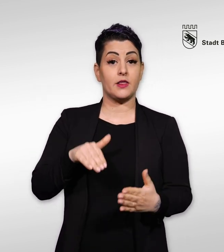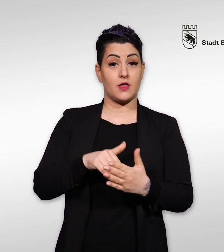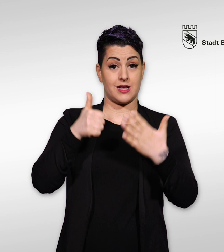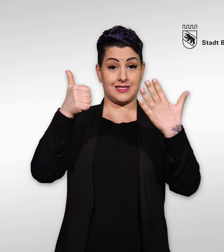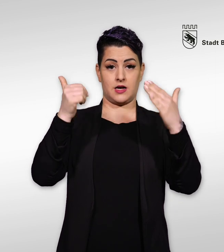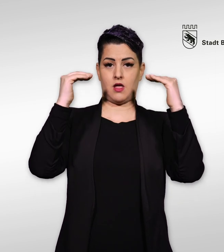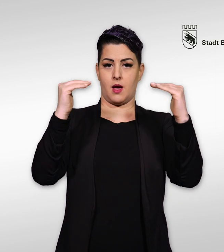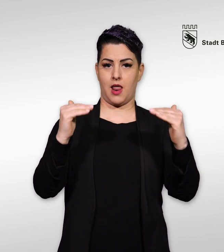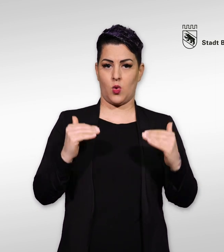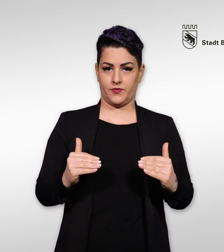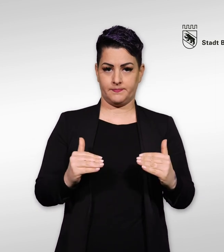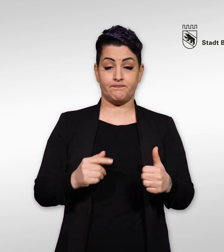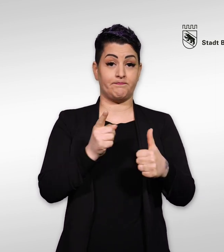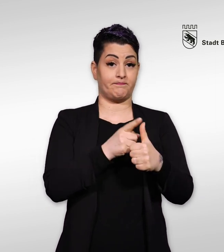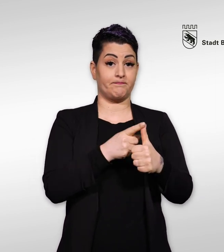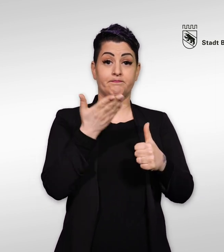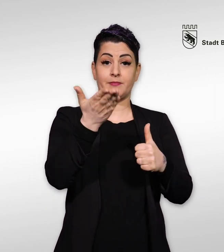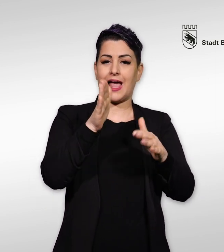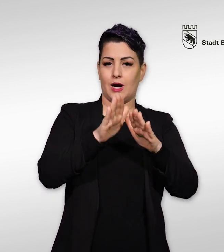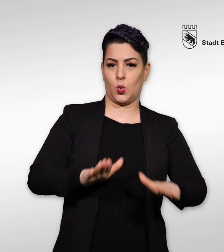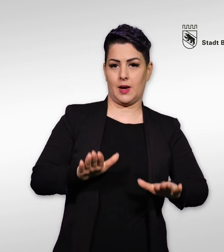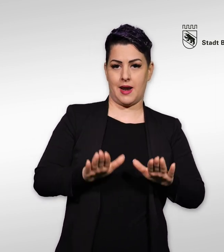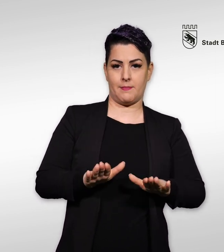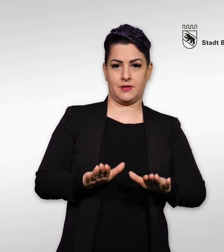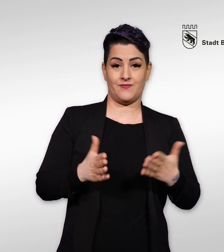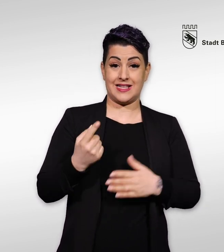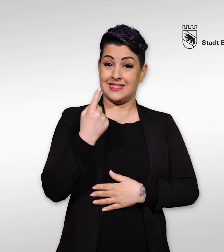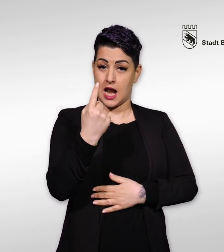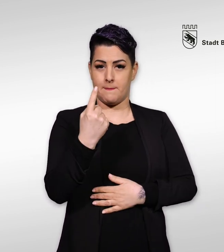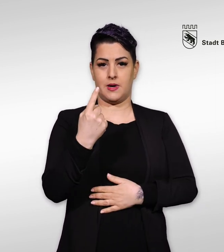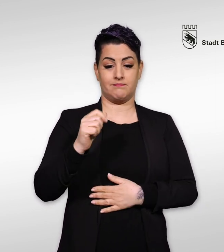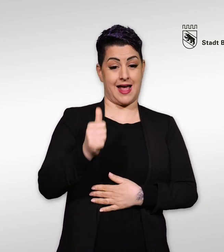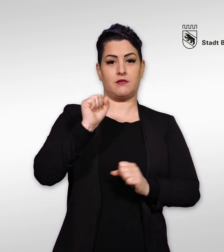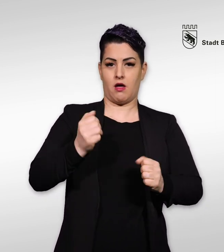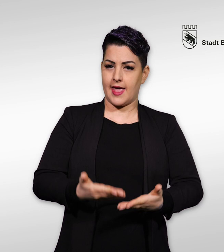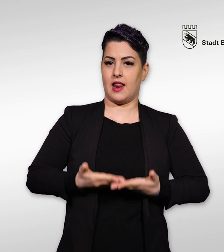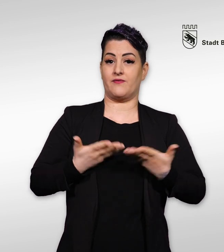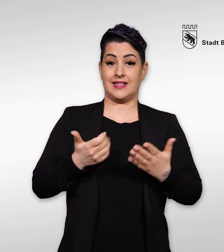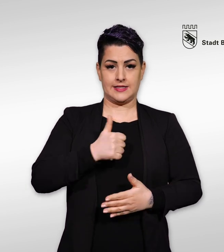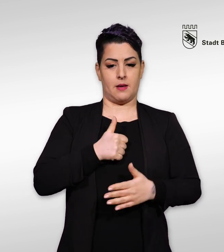1. Bewahren Sie Ruhe Sie helfen am meisten, wenn Sie ruhig bleiben.